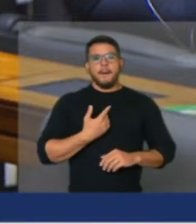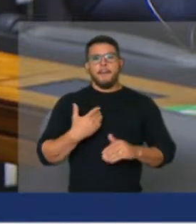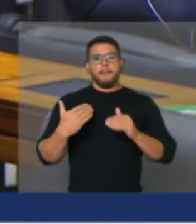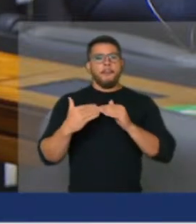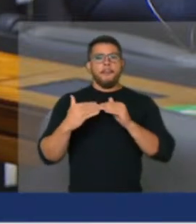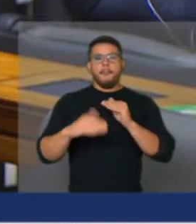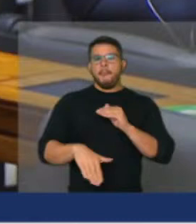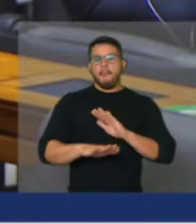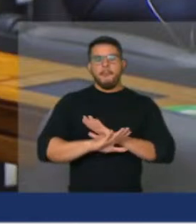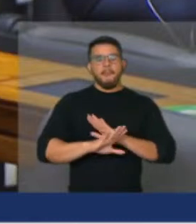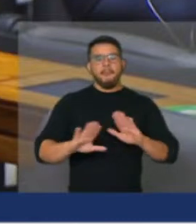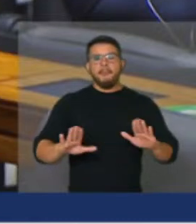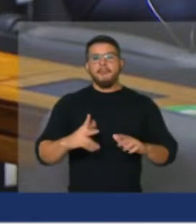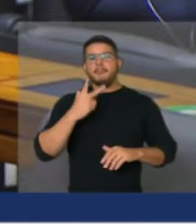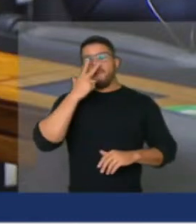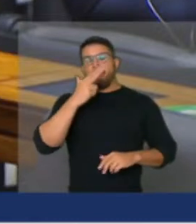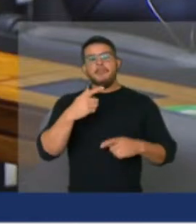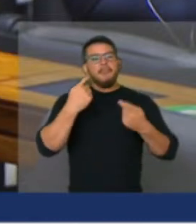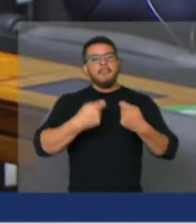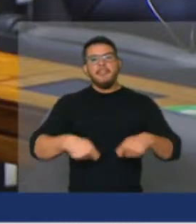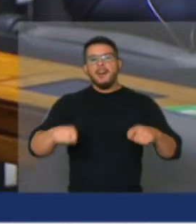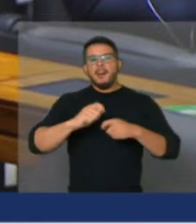MELHOR ELE VIM SOBRE O CONVITE. OBRIGADO, PRESIDENTE. [PRESIDENTE]: OBRIGADO, ORIENTAÇÃO. COMO